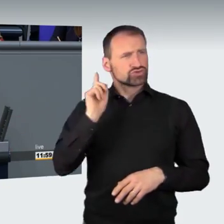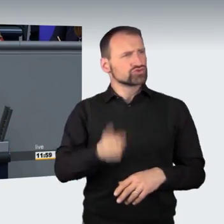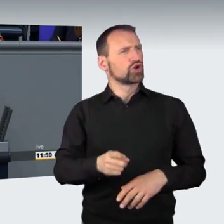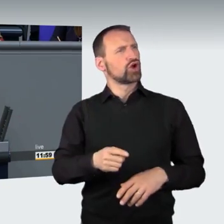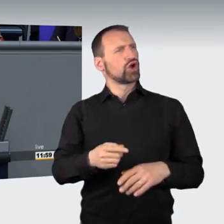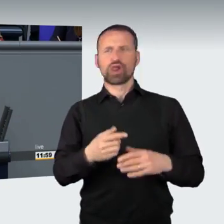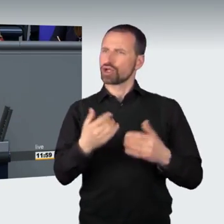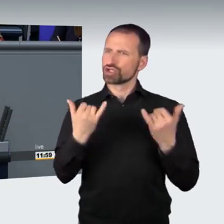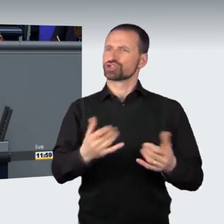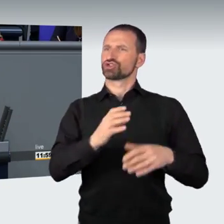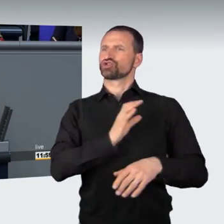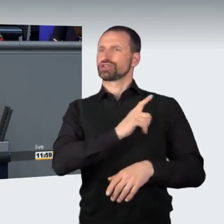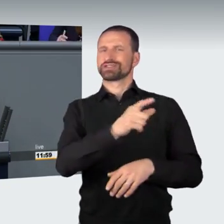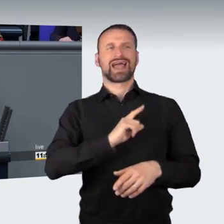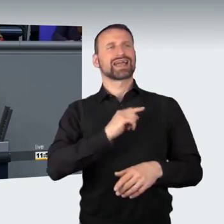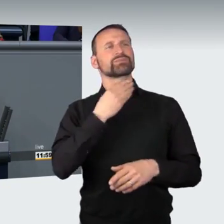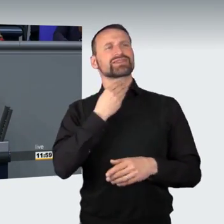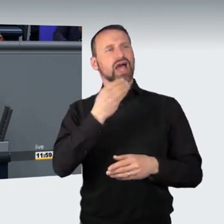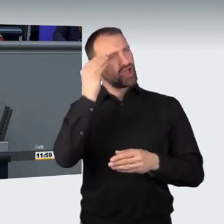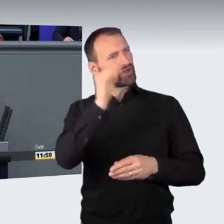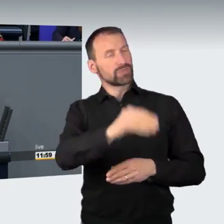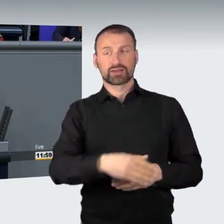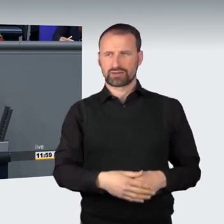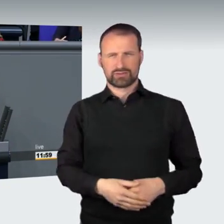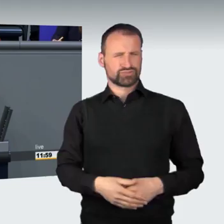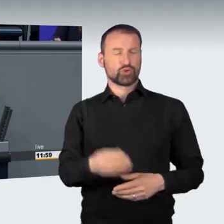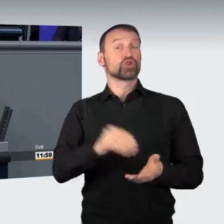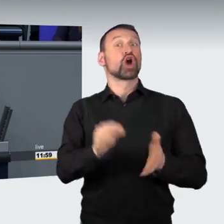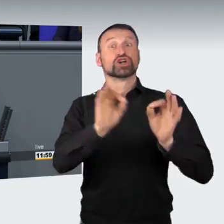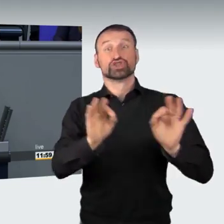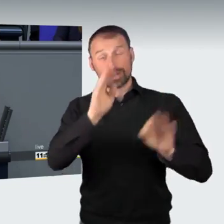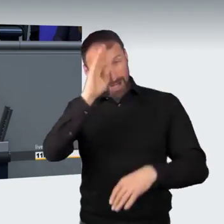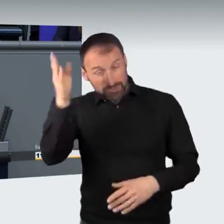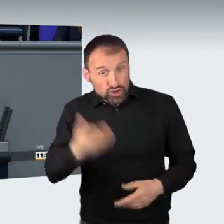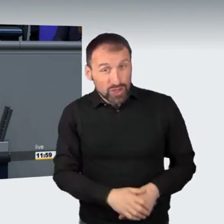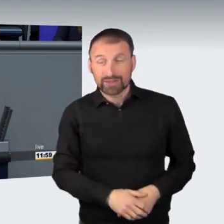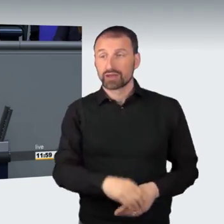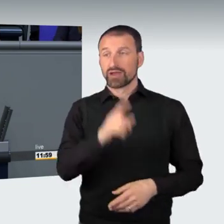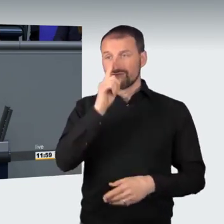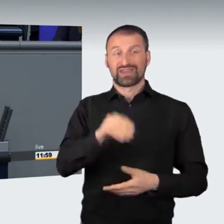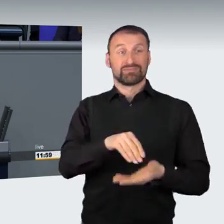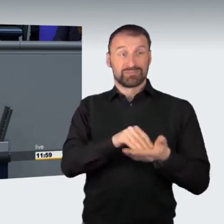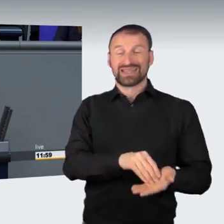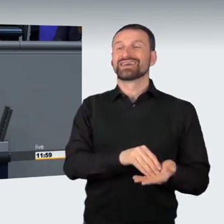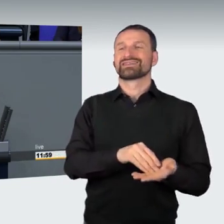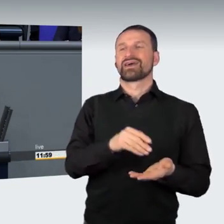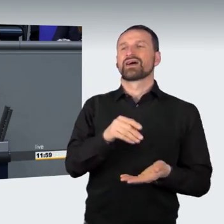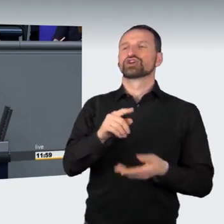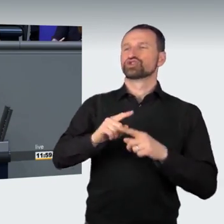Noch absurder ist das hier: Wenn ein Mieter beim Vermieter Schulden hat, dann kann er eine fristlose Kündigung dadurch abwenden,